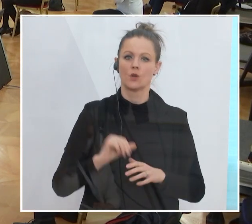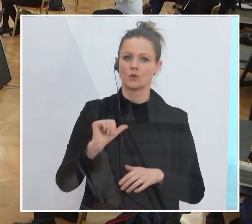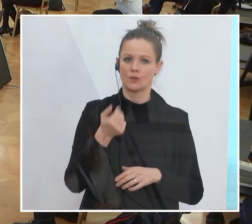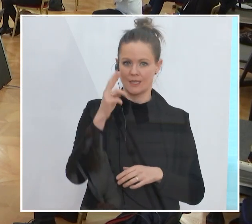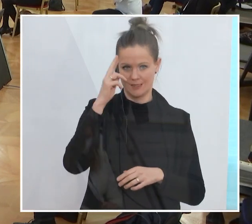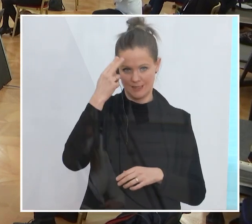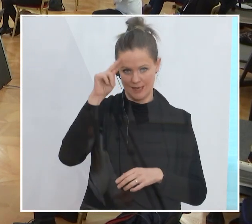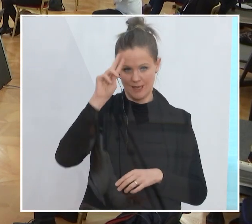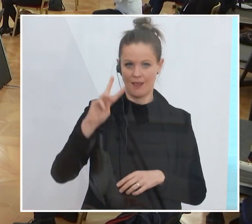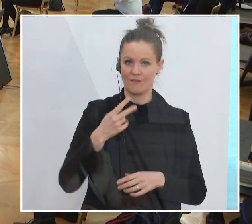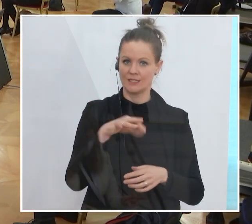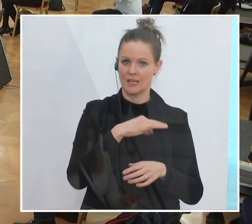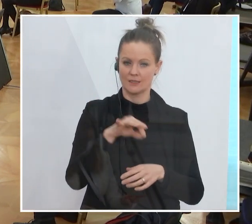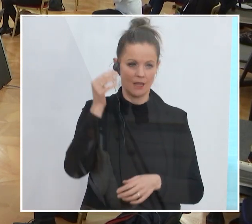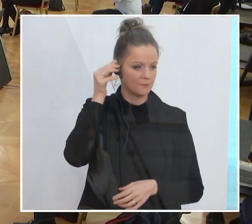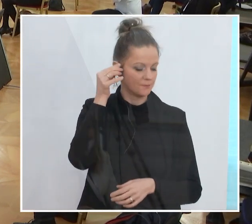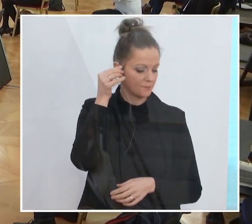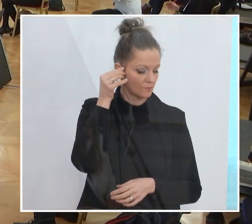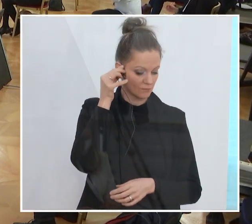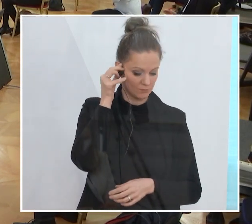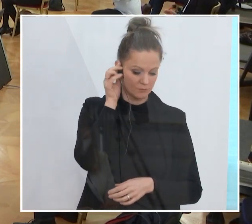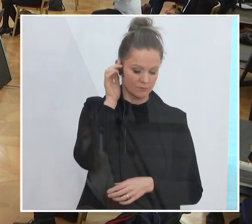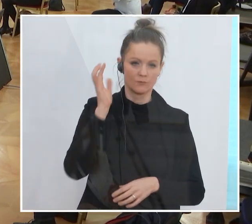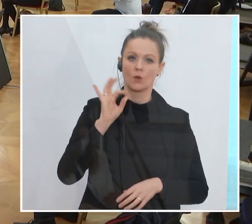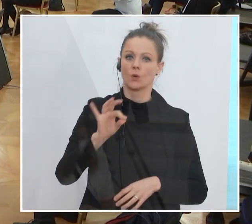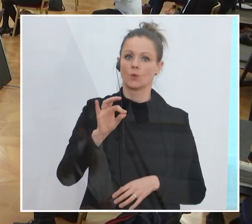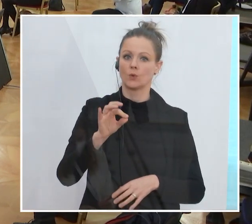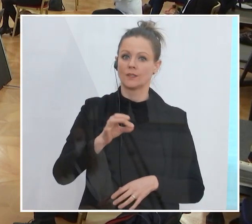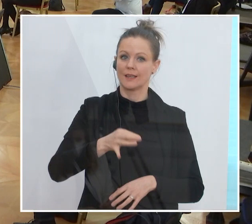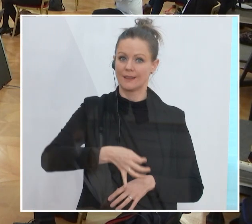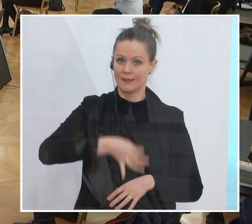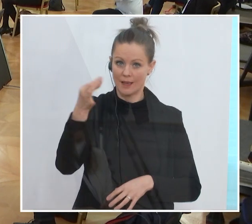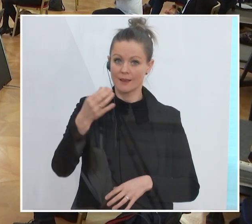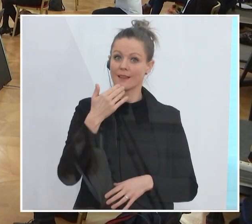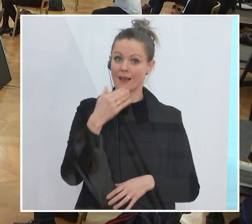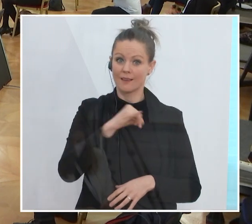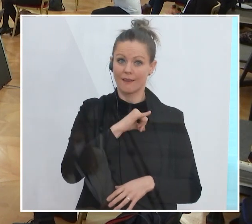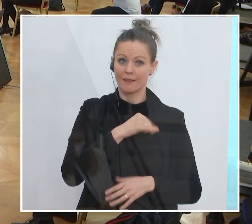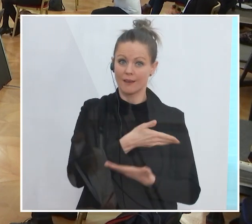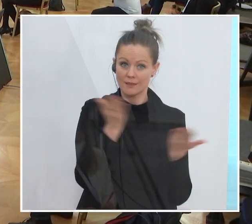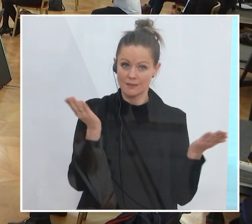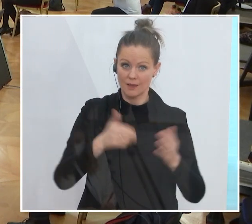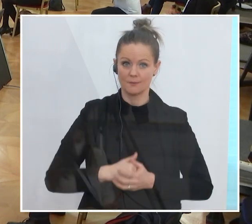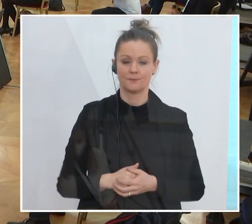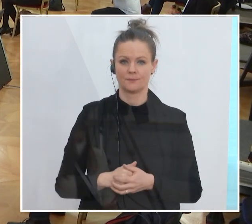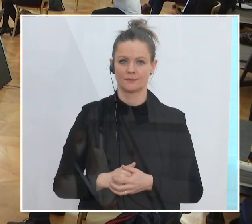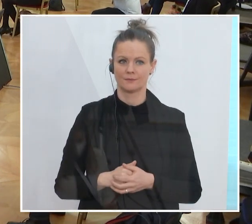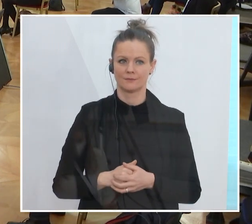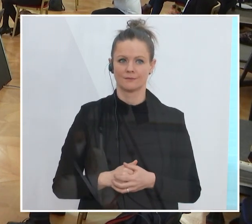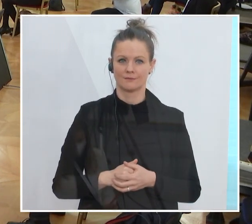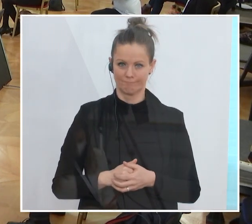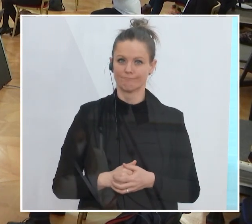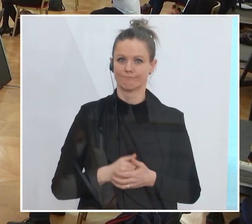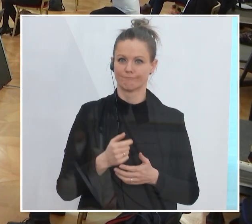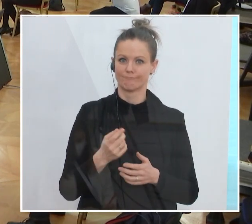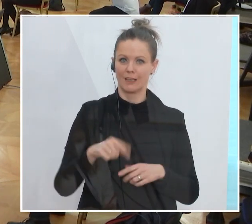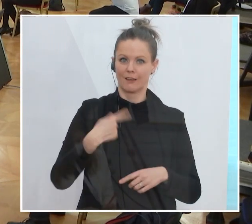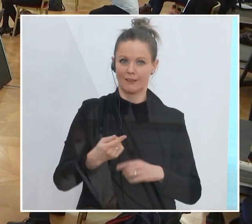Ja, guten Tag. Vielen Dank für Interesse. Der nächste Frühling kommt bestimmt. Der Winter dauert